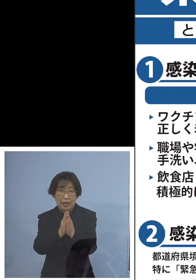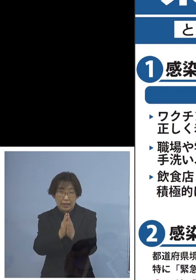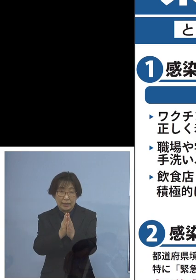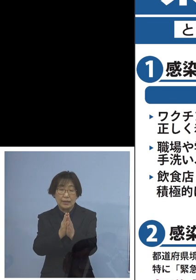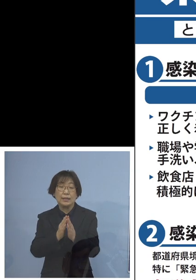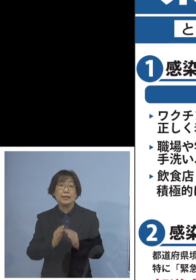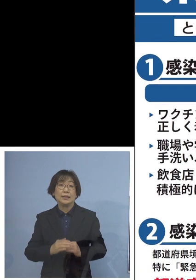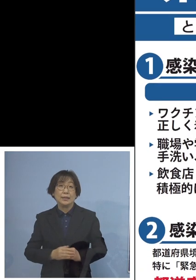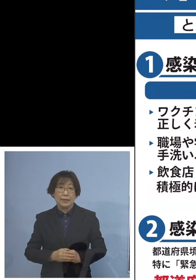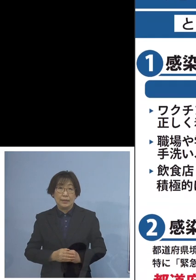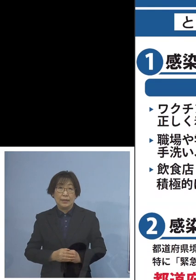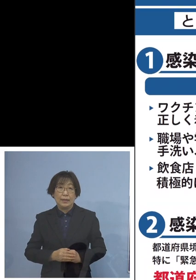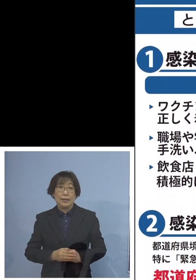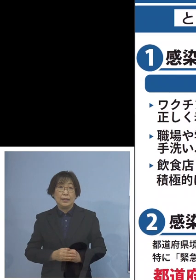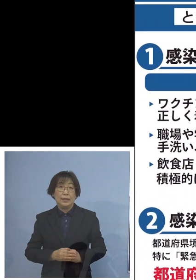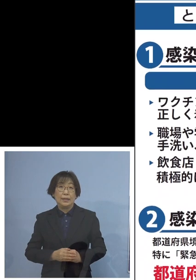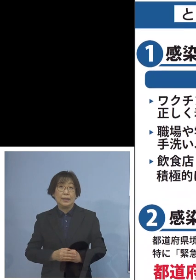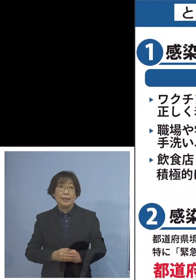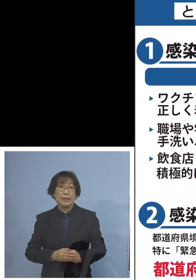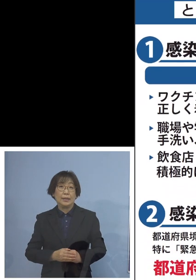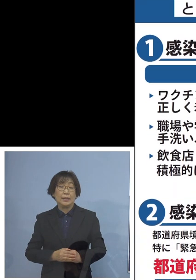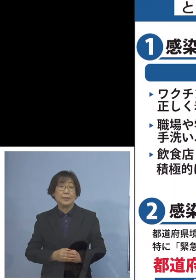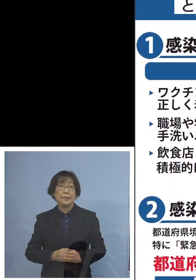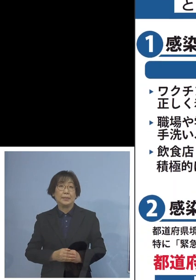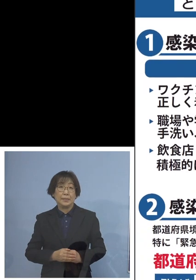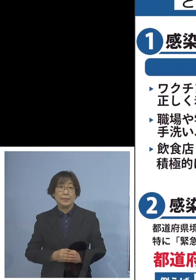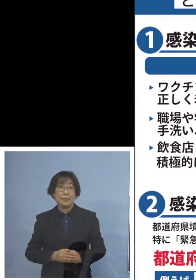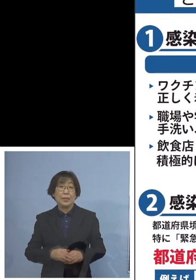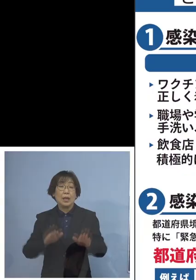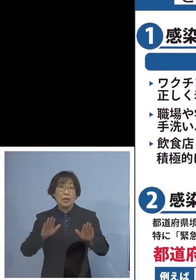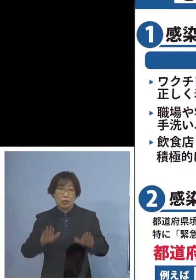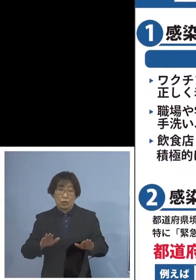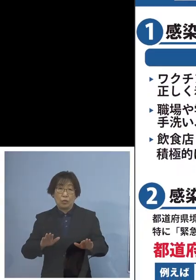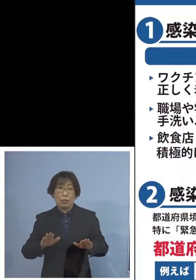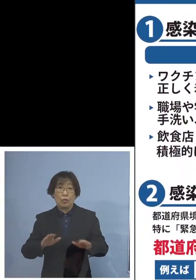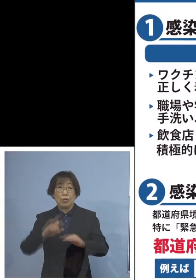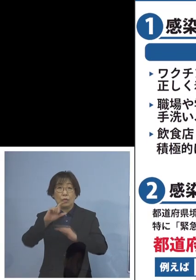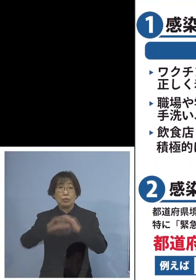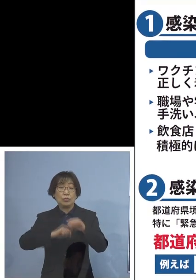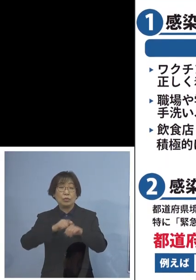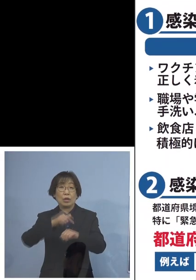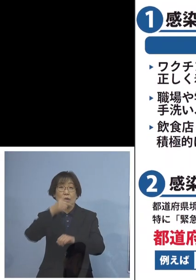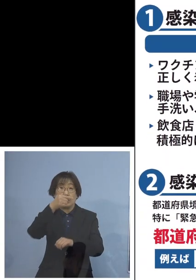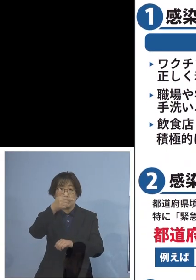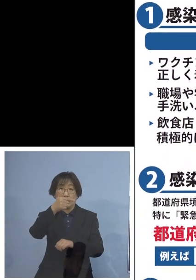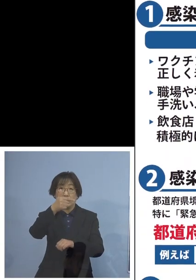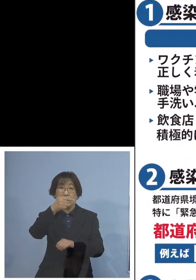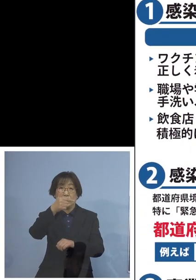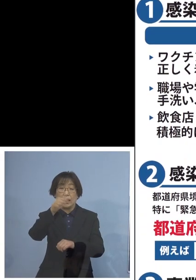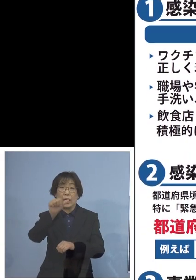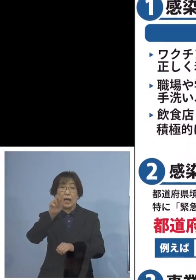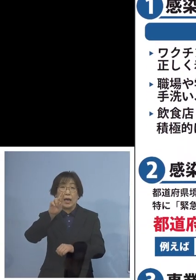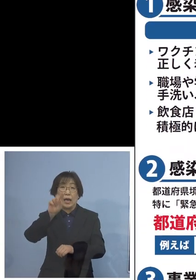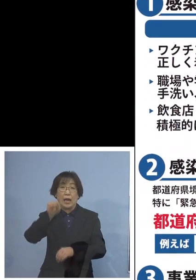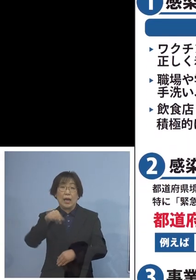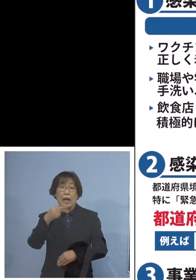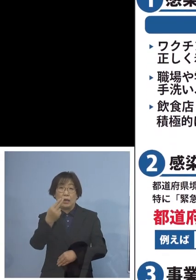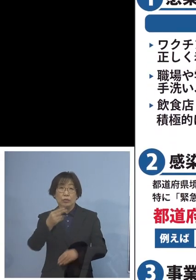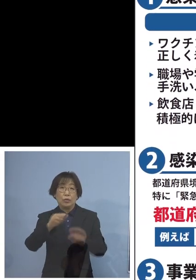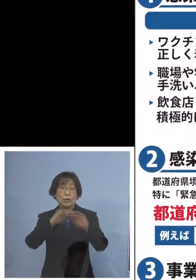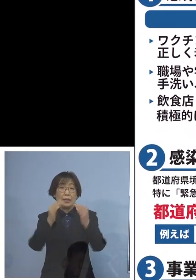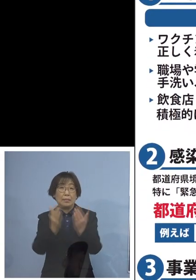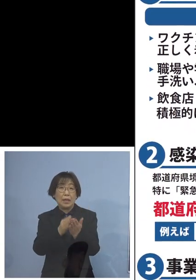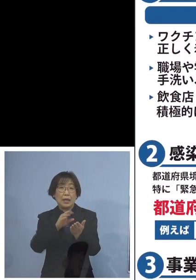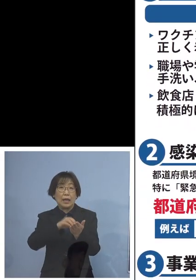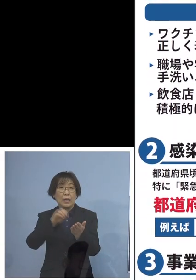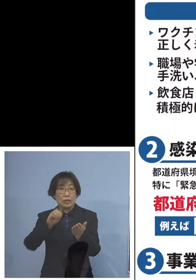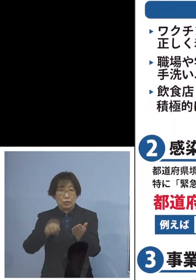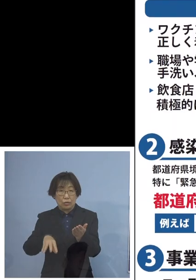まずは今日の18時をもちまして 「（とくしま）アラート」全面解除とさせていただきます